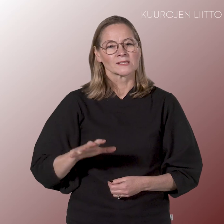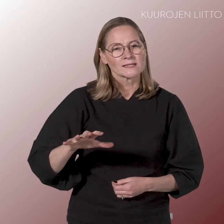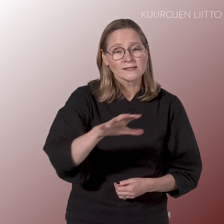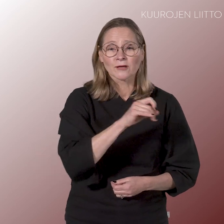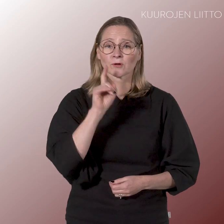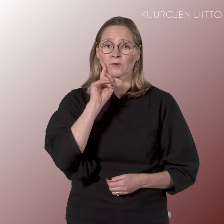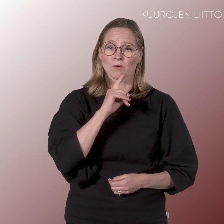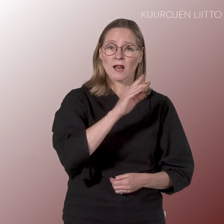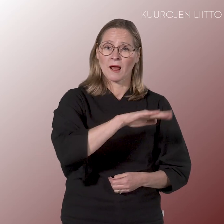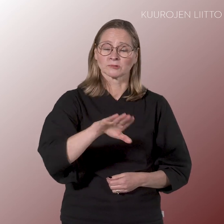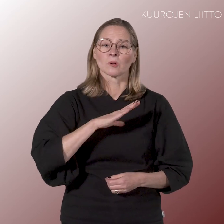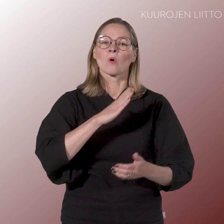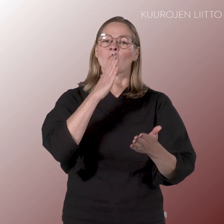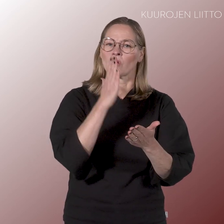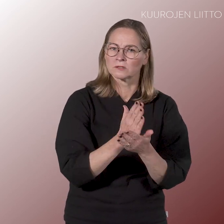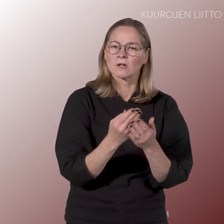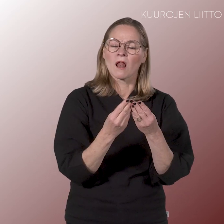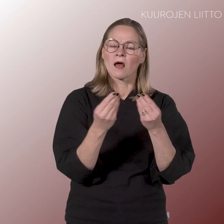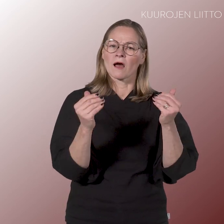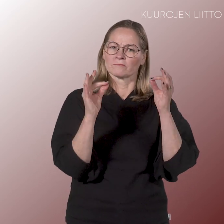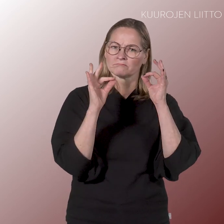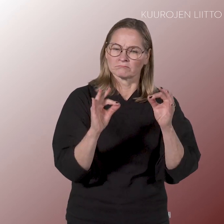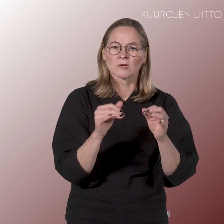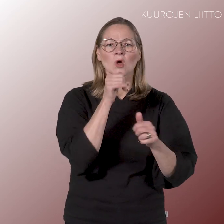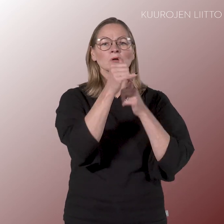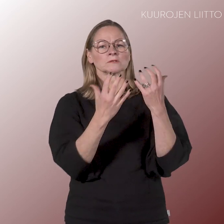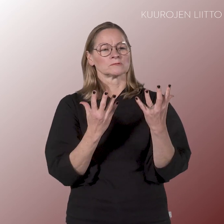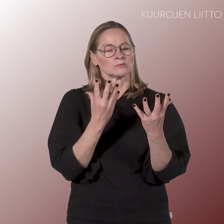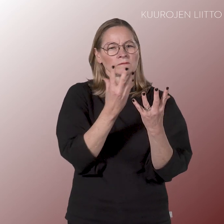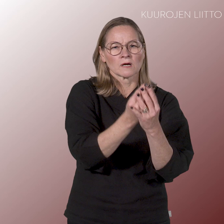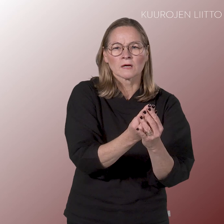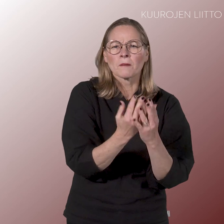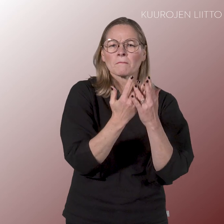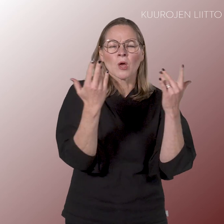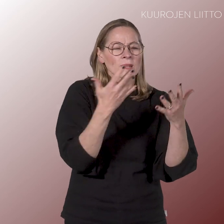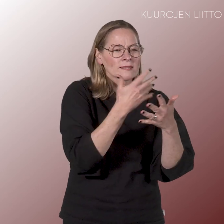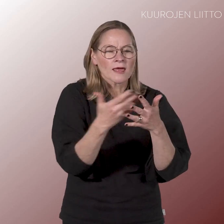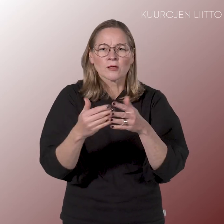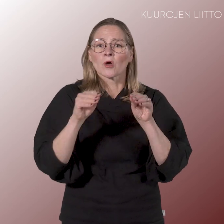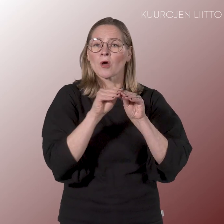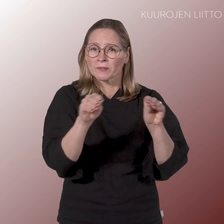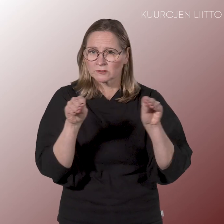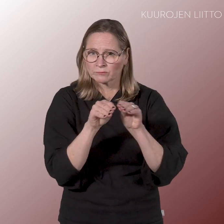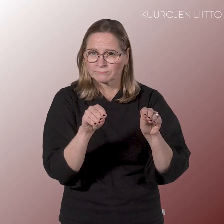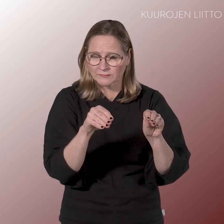Kaikilla kuuroilla lapsilla on oikeus laadukkaaseen, osallistavaan ja monikieliseen opetukseen -